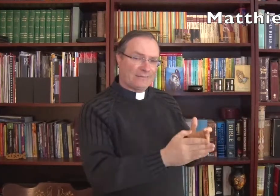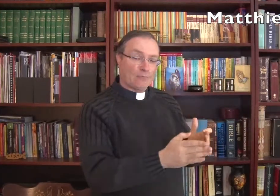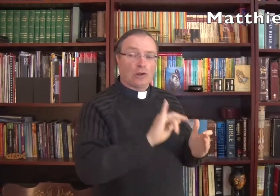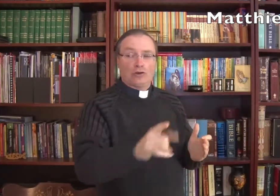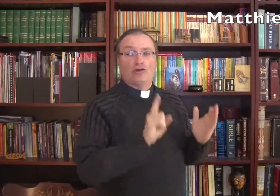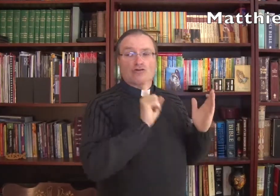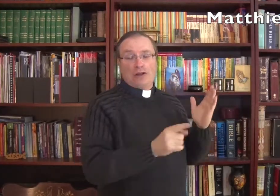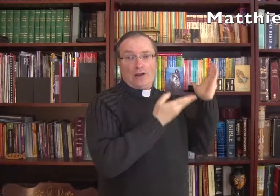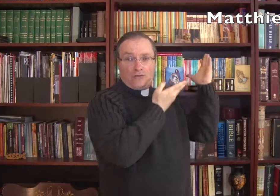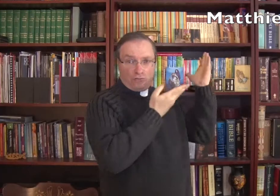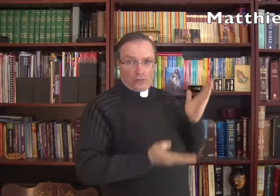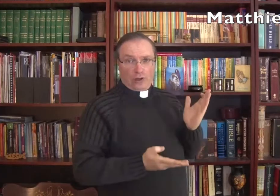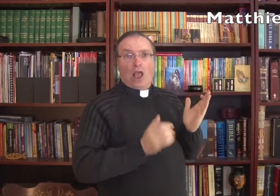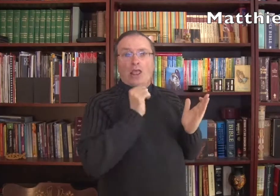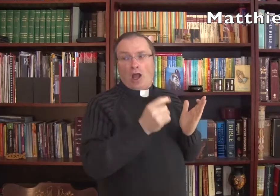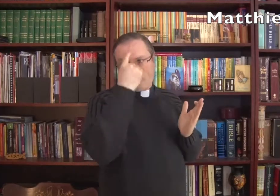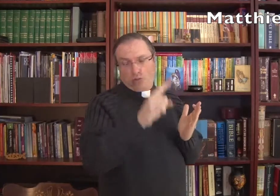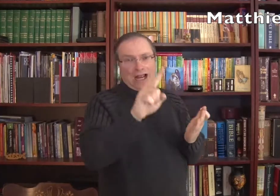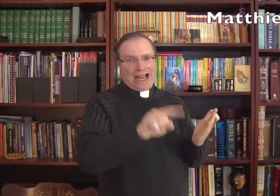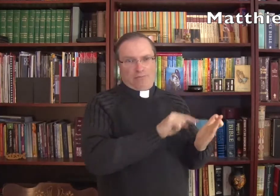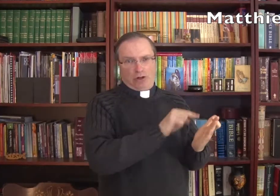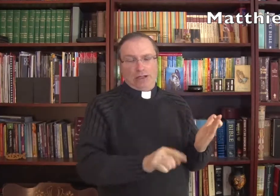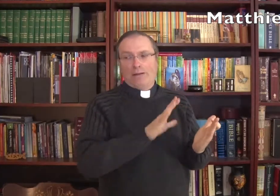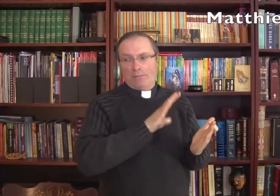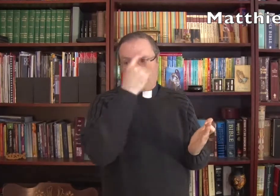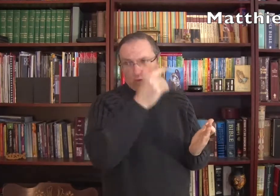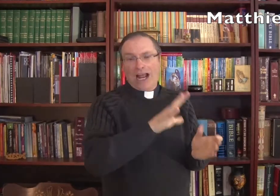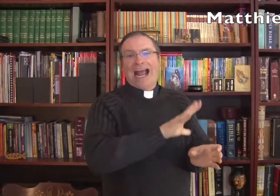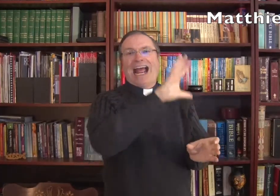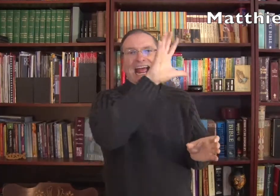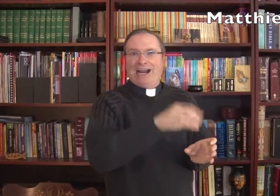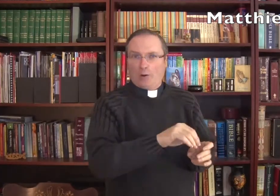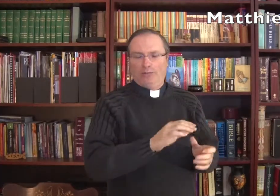je suis venu non pour abolir, mais pour accomplir.